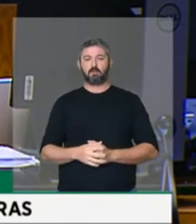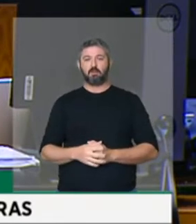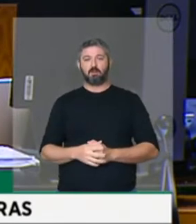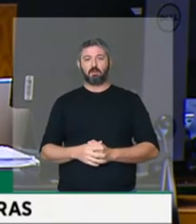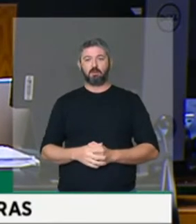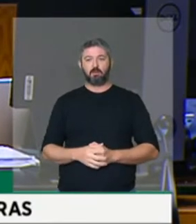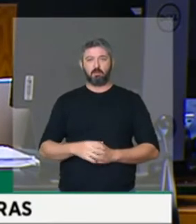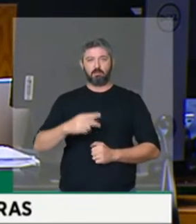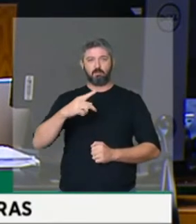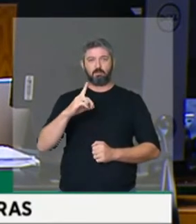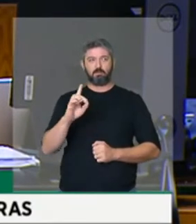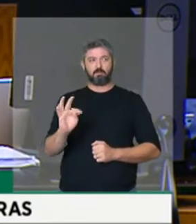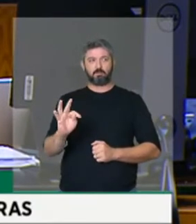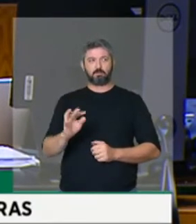COLOCAR DIGITAIS NESSE PROJETO TÁ SUJANDO AS SUAS MÃOS E A